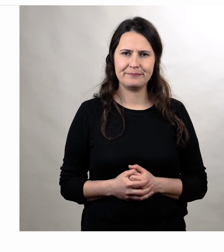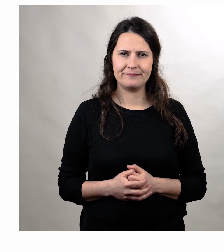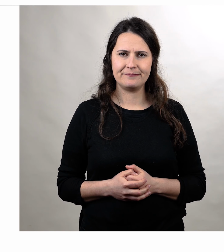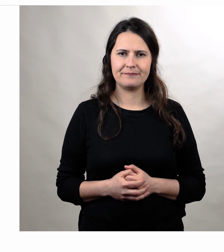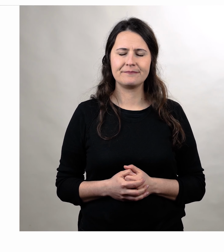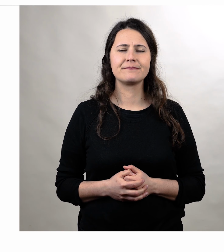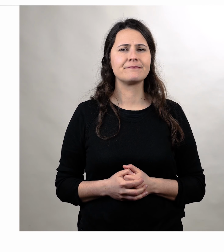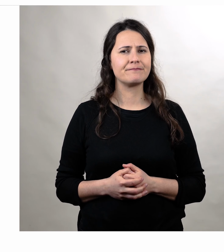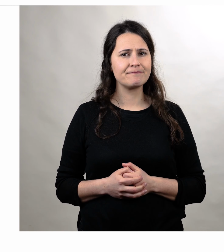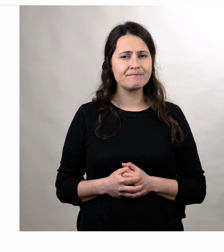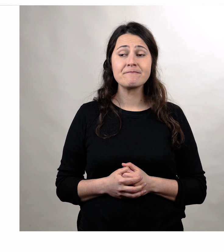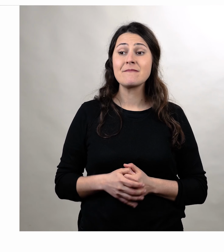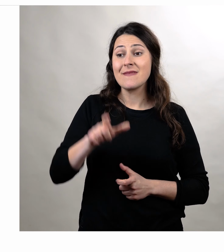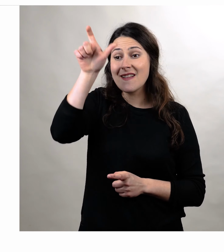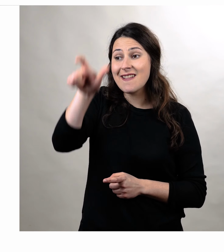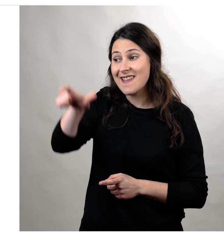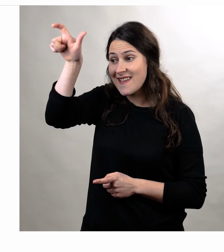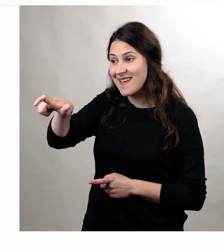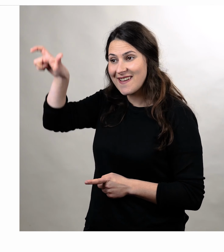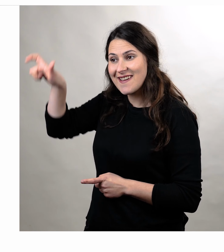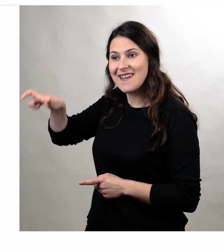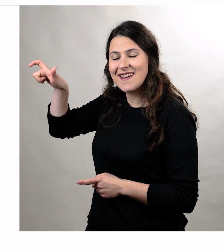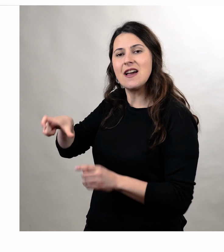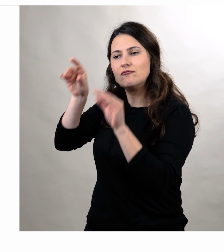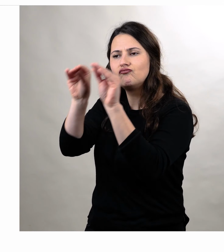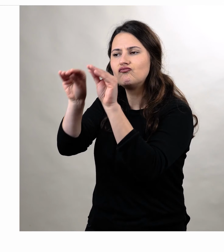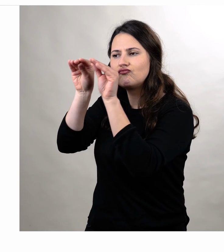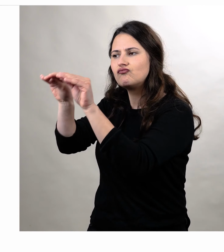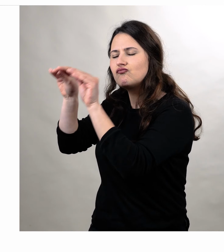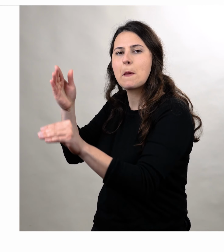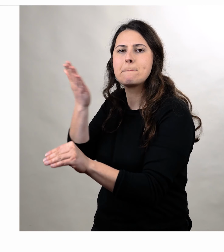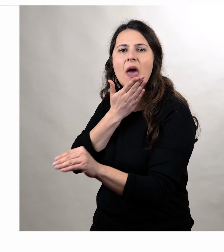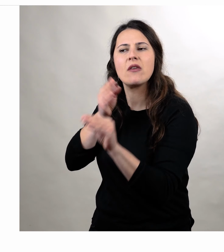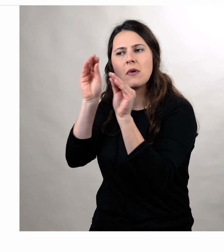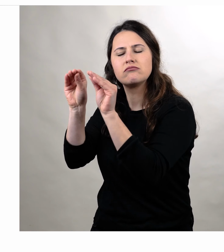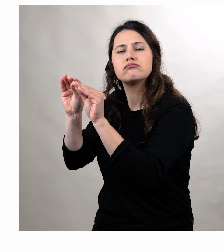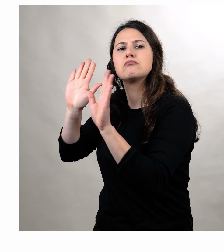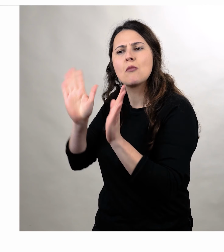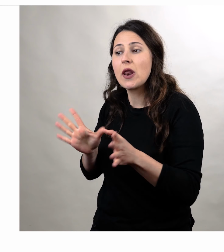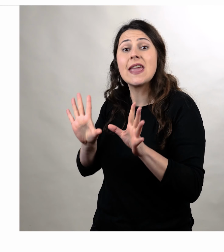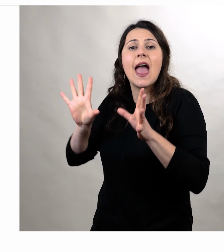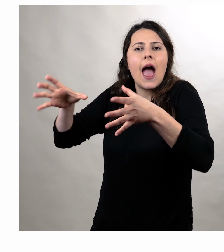Διατίθενται ατομικά αλλά και ομαδικά μαθήματα.